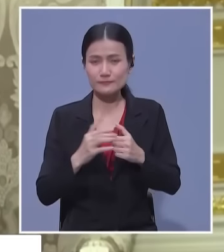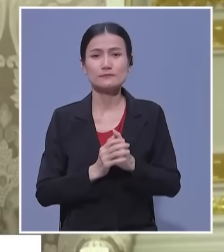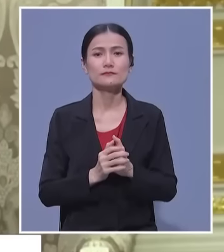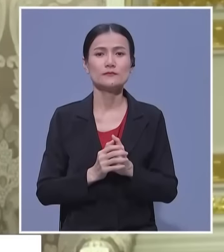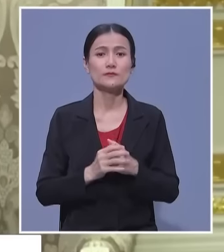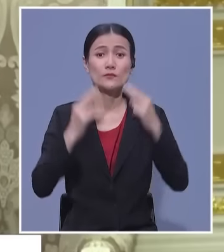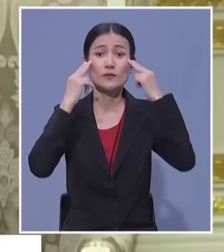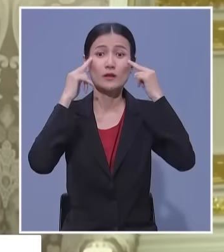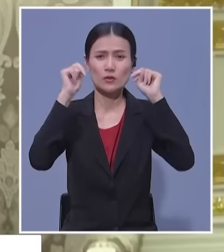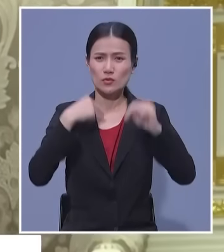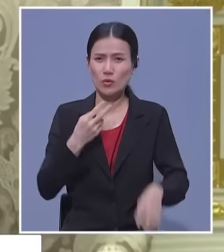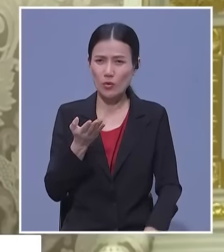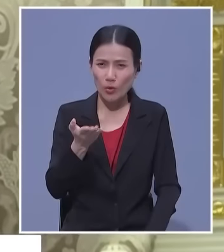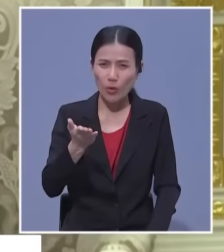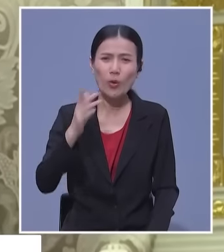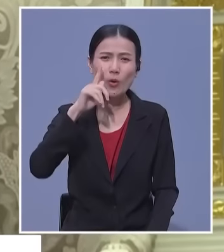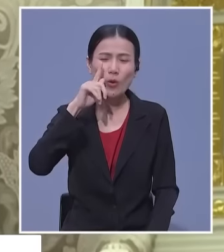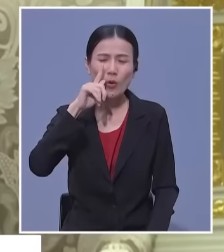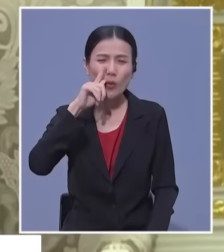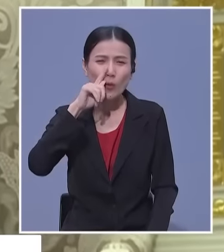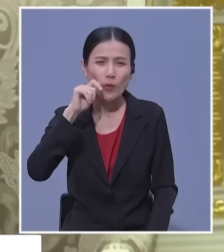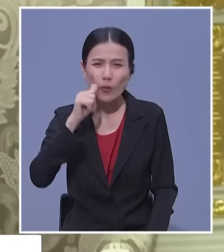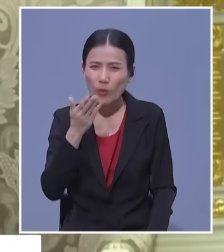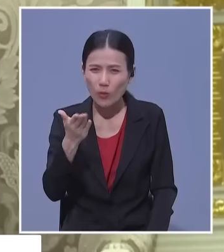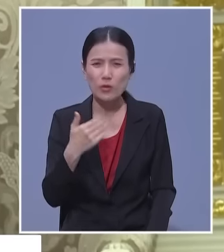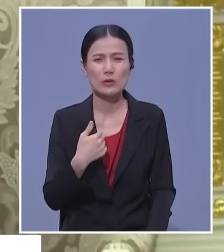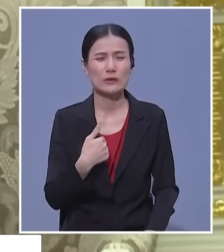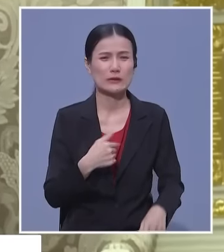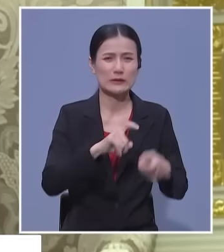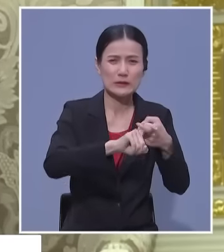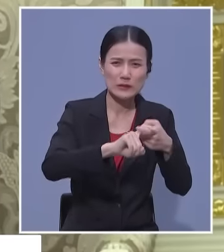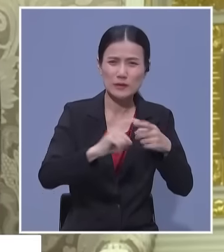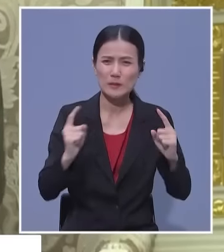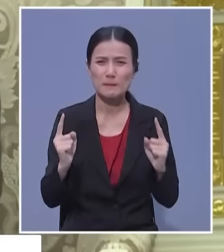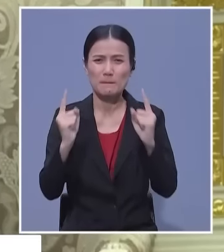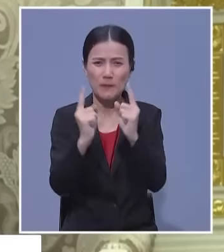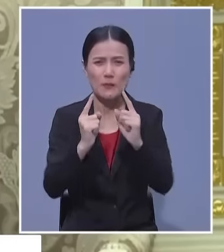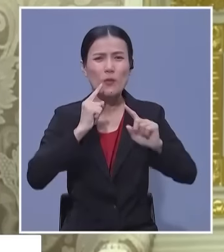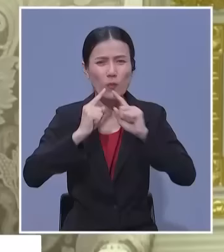ประธานาธิบดีเซเลนสกีนั่งพูดคุยกับ รัสเซียเพื่อยุติสงครามค่ะขณะที่